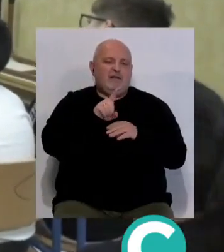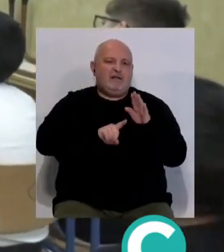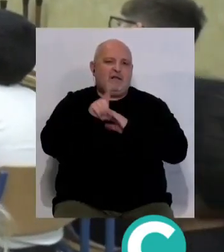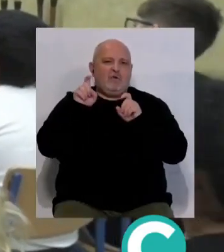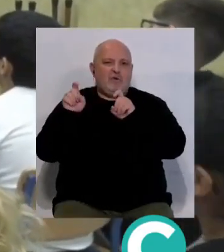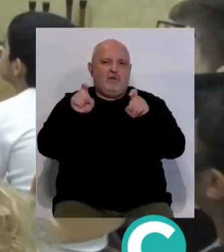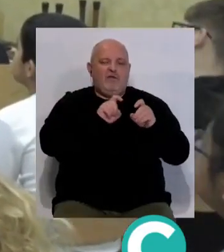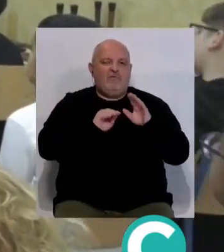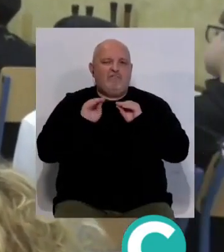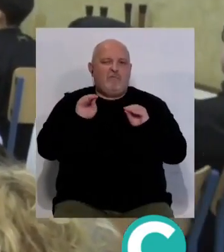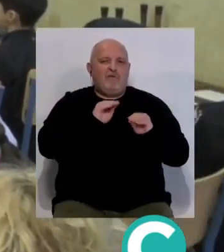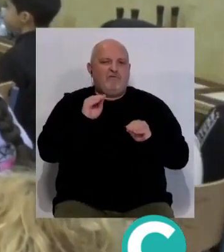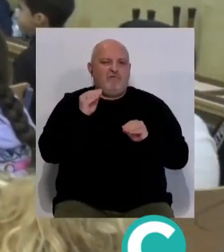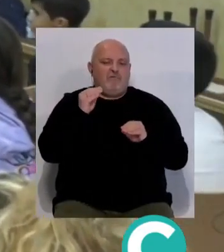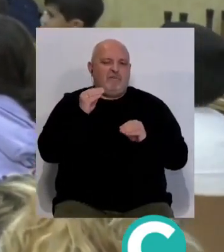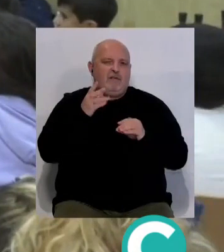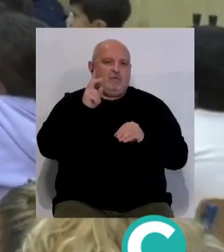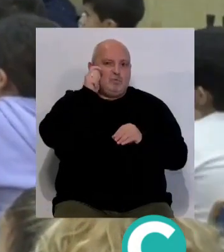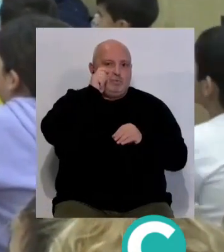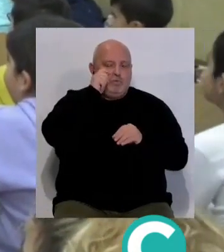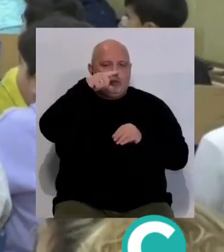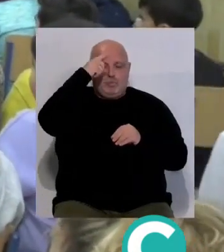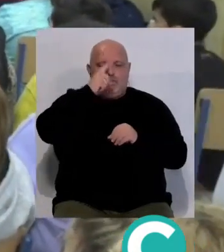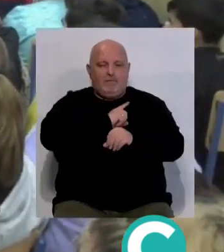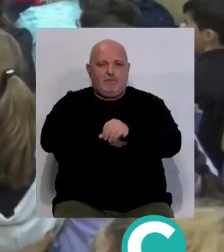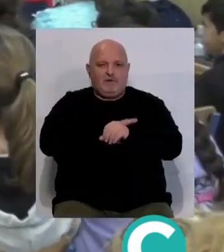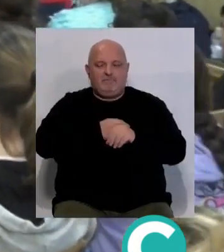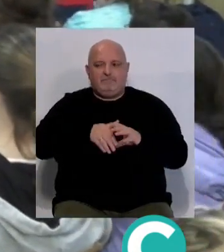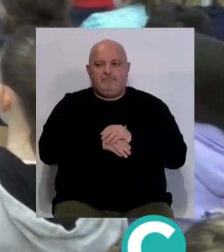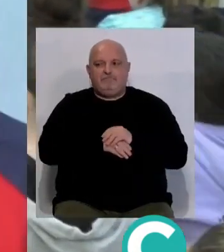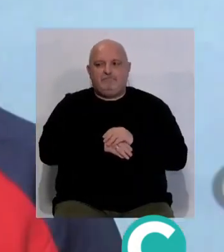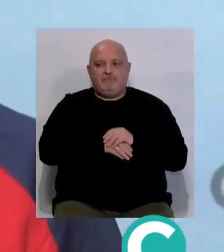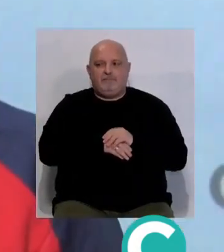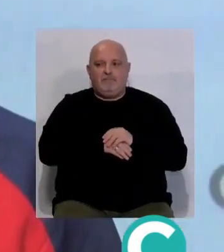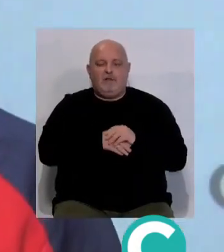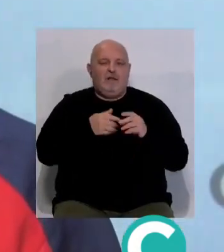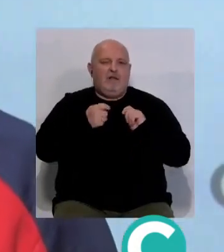educativo y formación profesional y la de turismo cultura y deporte una campaña realizada por el